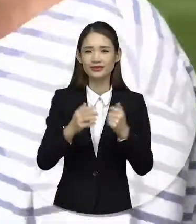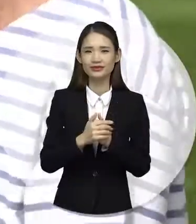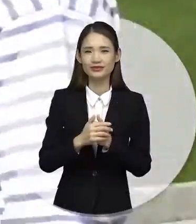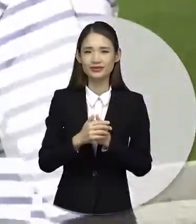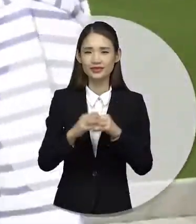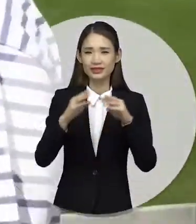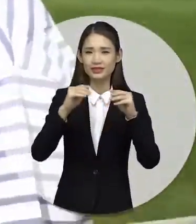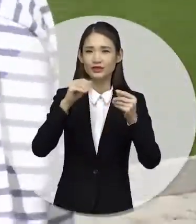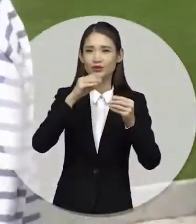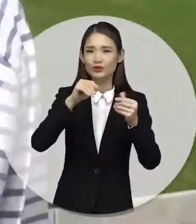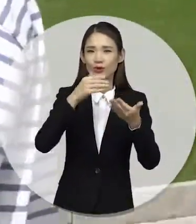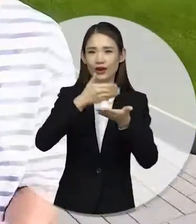김소희 : 촉각 지도가 있으니까 좋아?